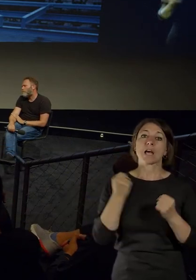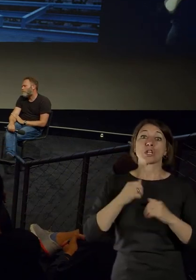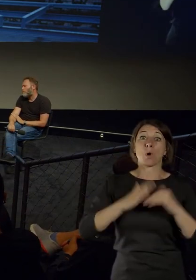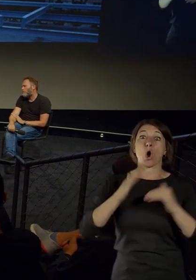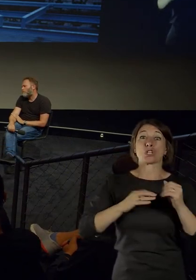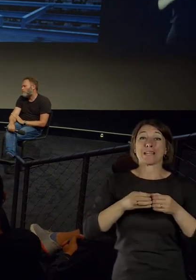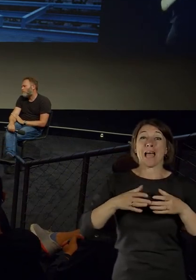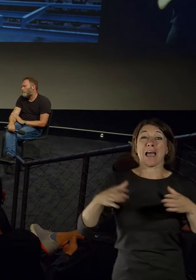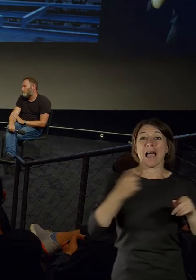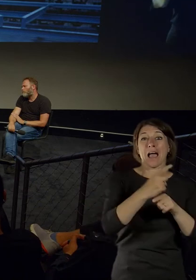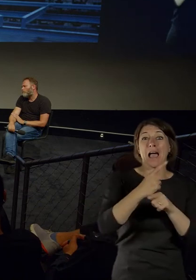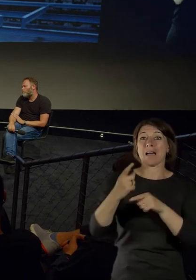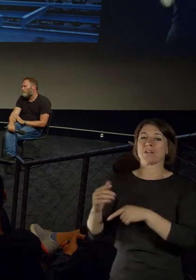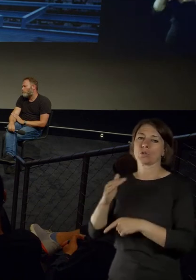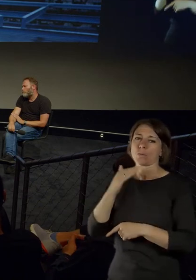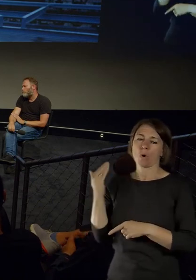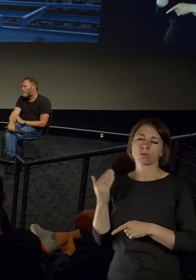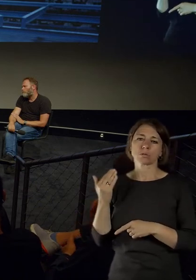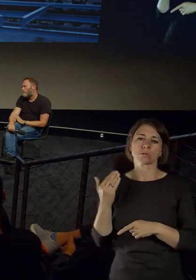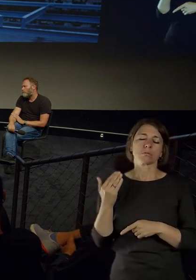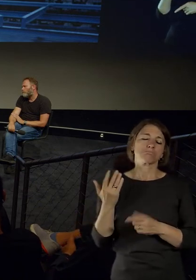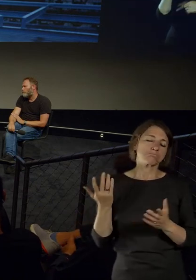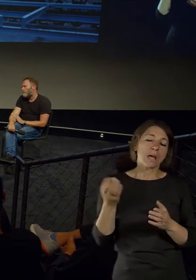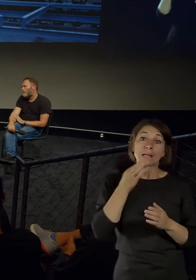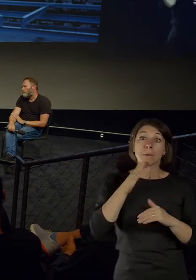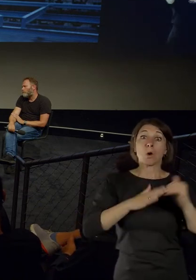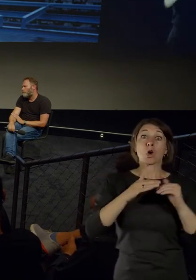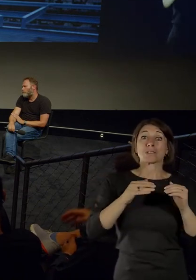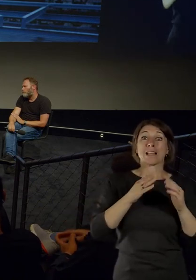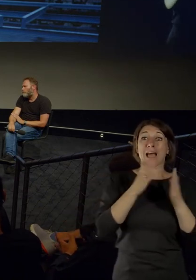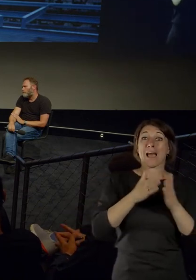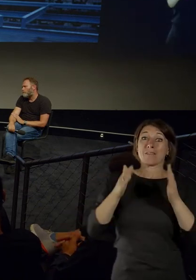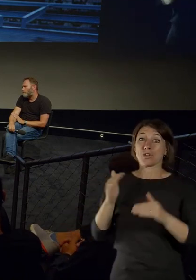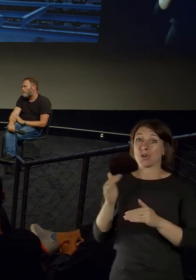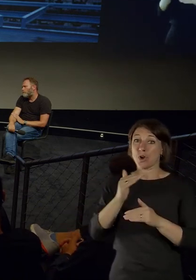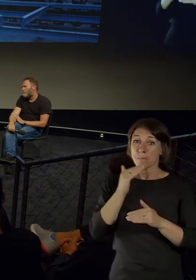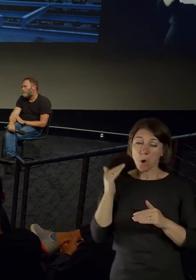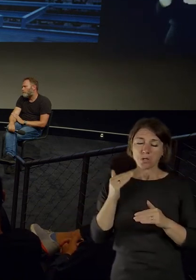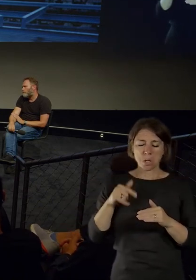možnost postavit trošku a více akcentovat nároží, tak to udělám. Protože prostě tam mám větší plochu,